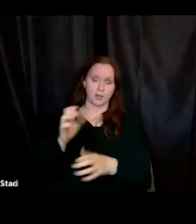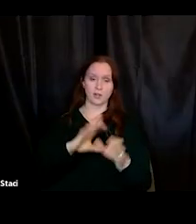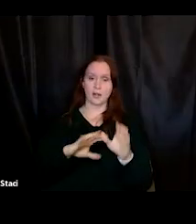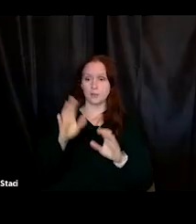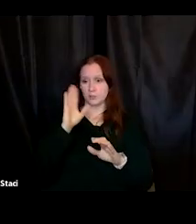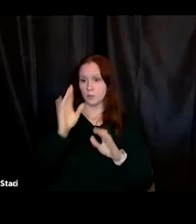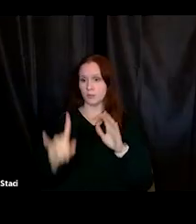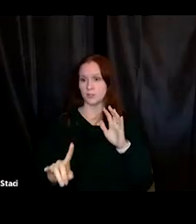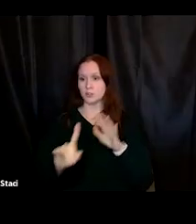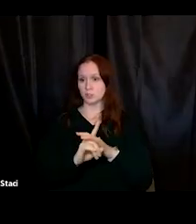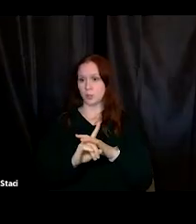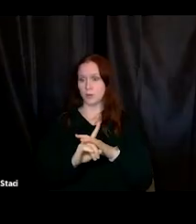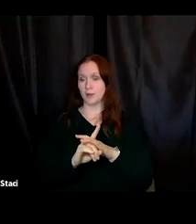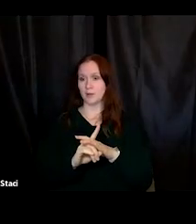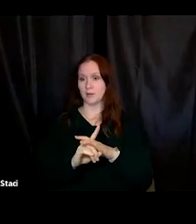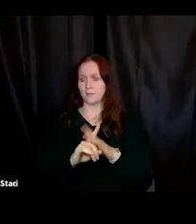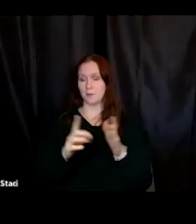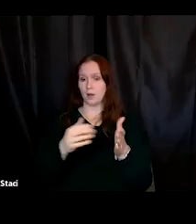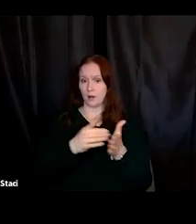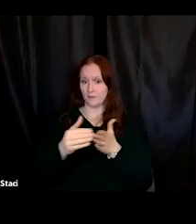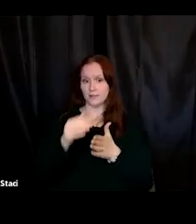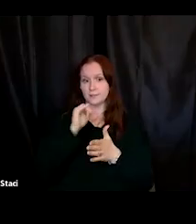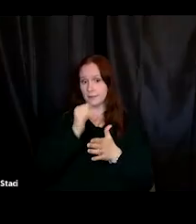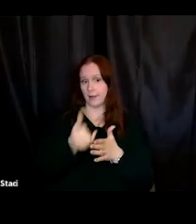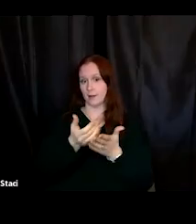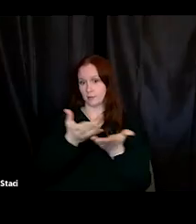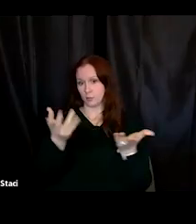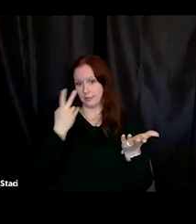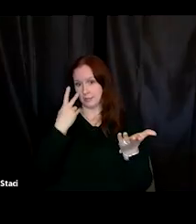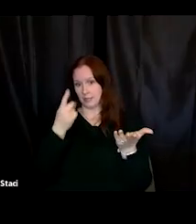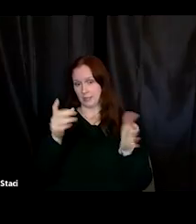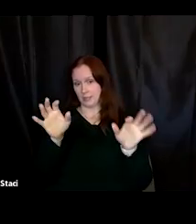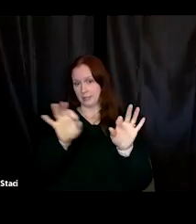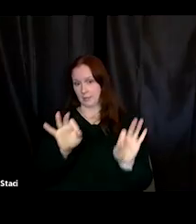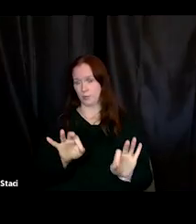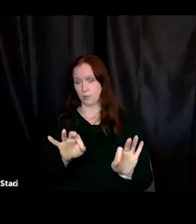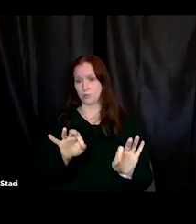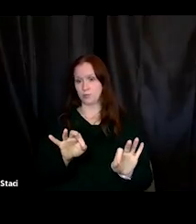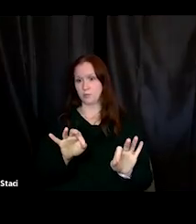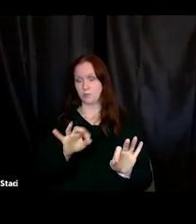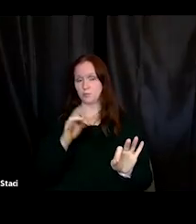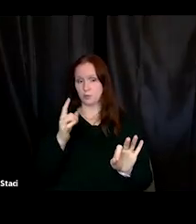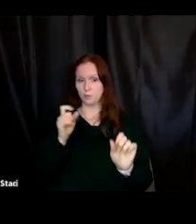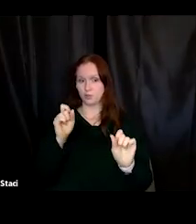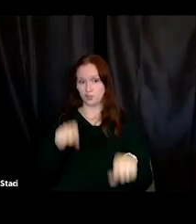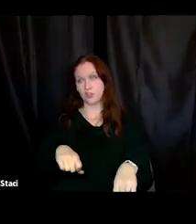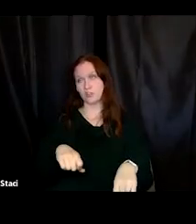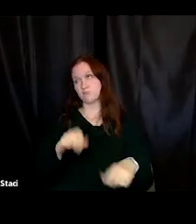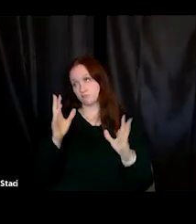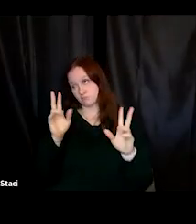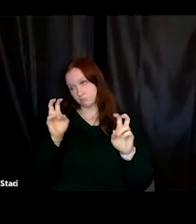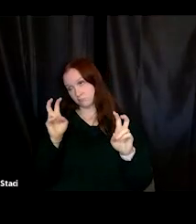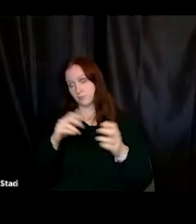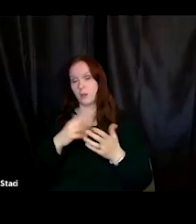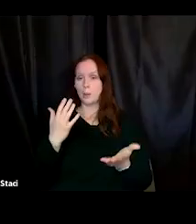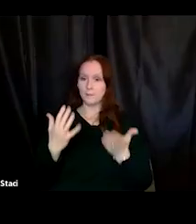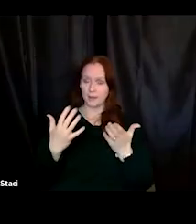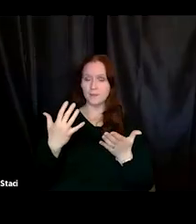[Jarita] Sí, lo principal a tener en cuenta es que cuando se trata de la población vulnerable, ya sea que tengan cita o no,